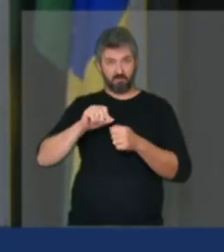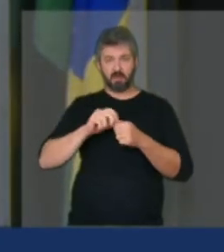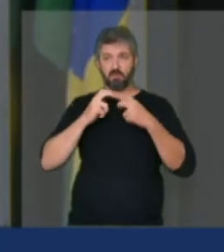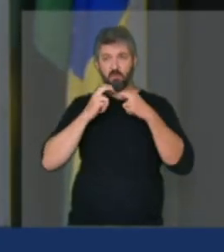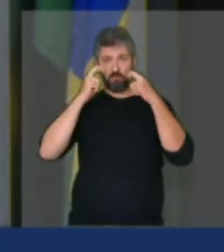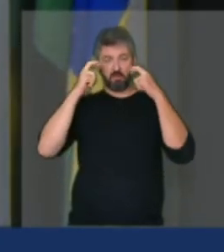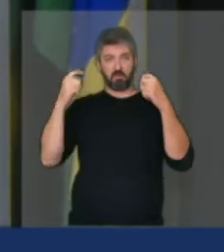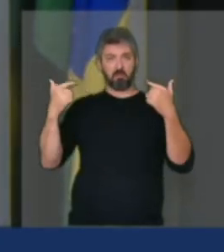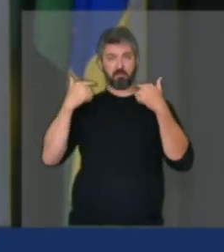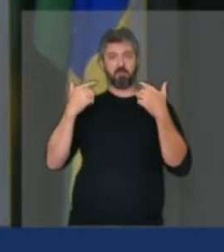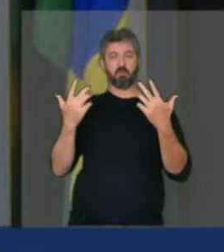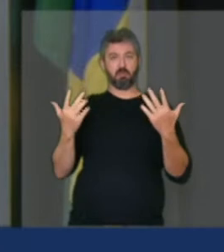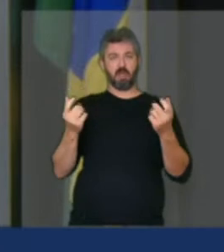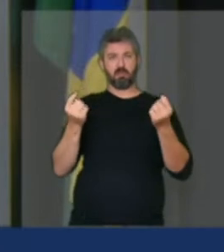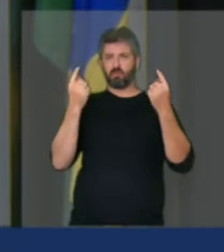COMO PARLAMENTAR DE ESTAR LÁ